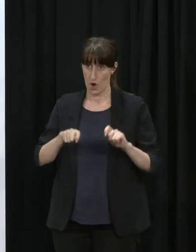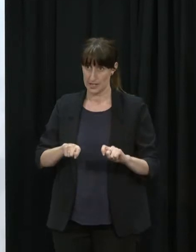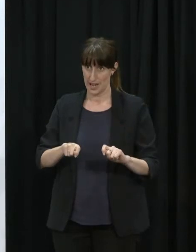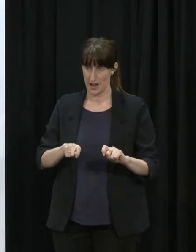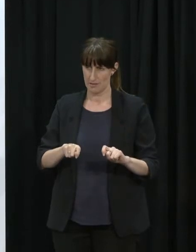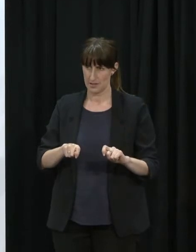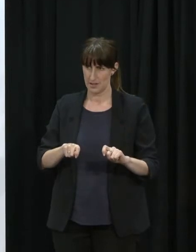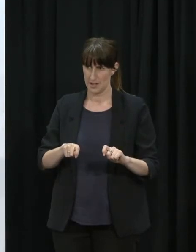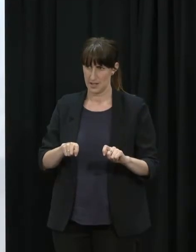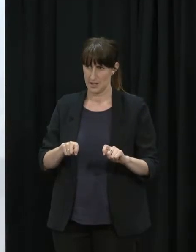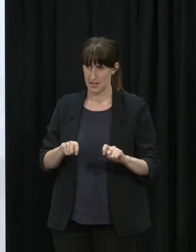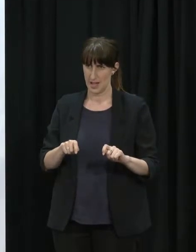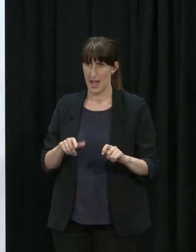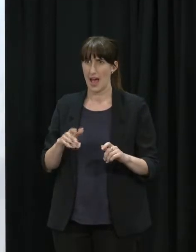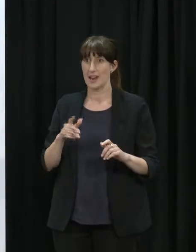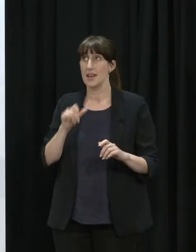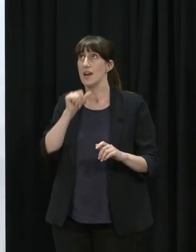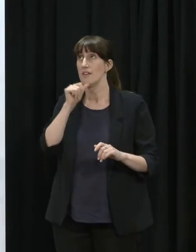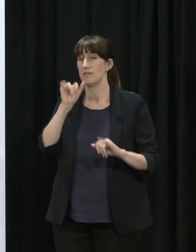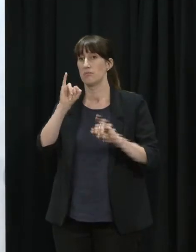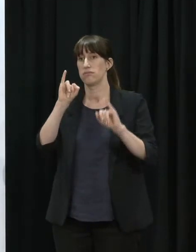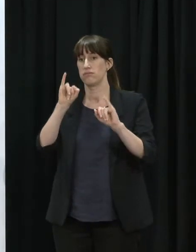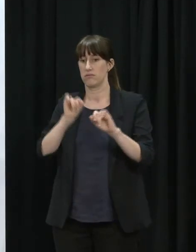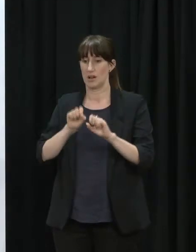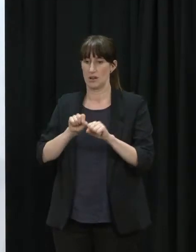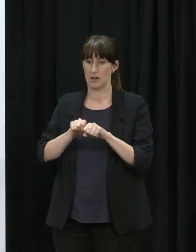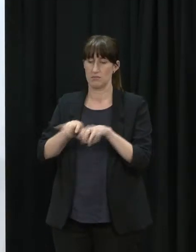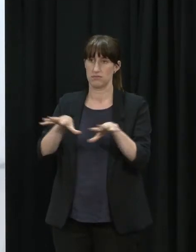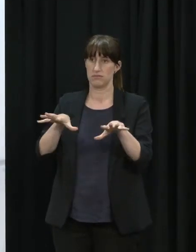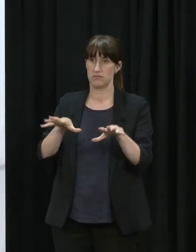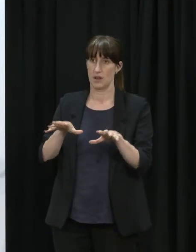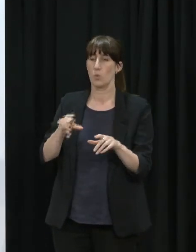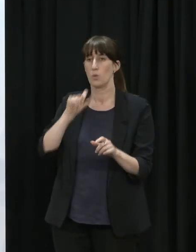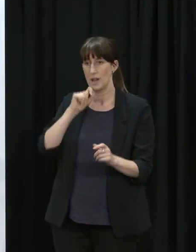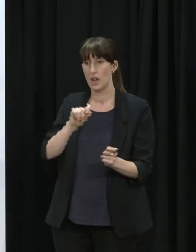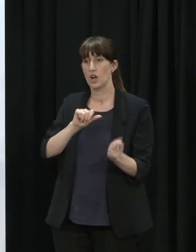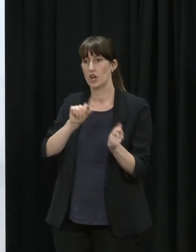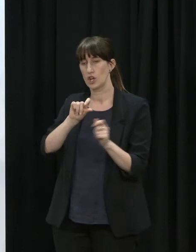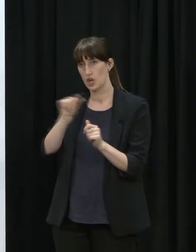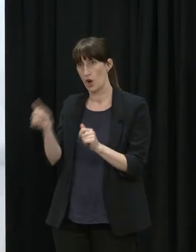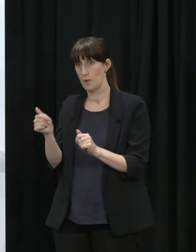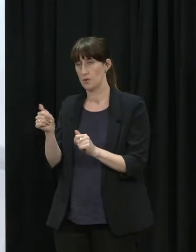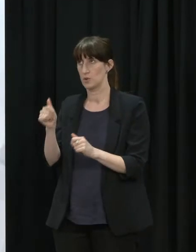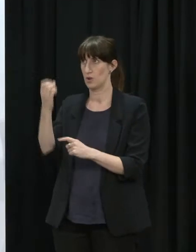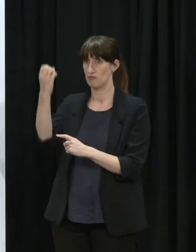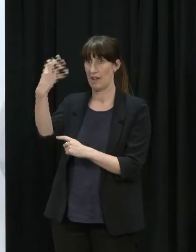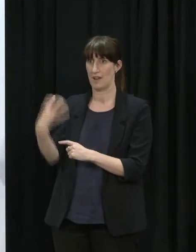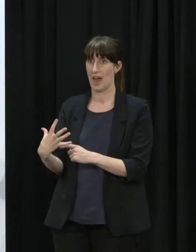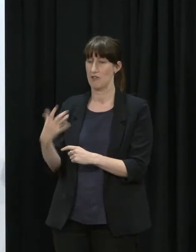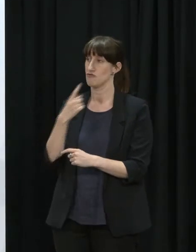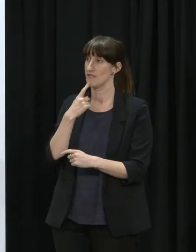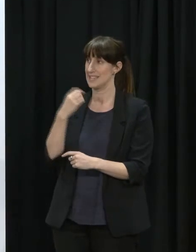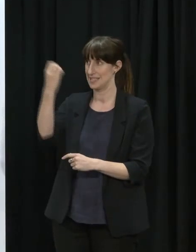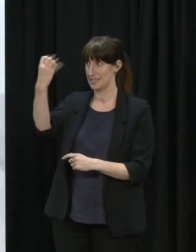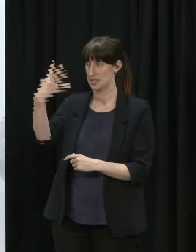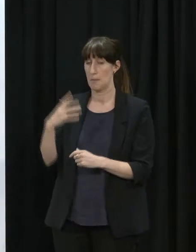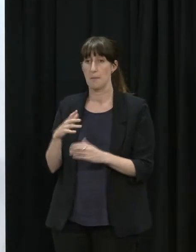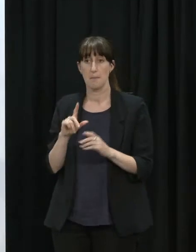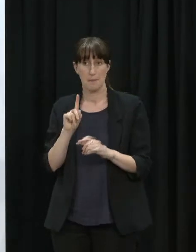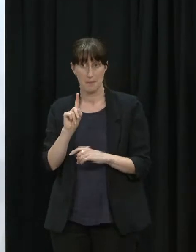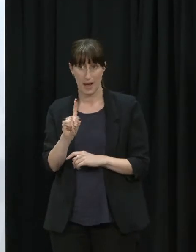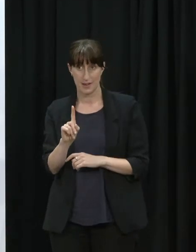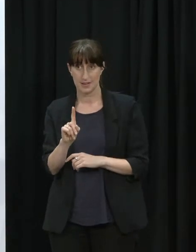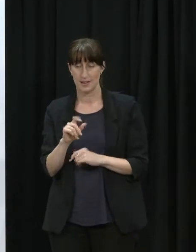ake? Te ahua nei i runga i te